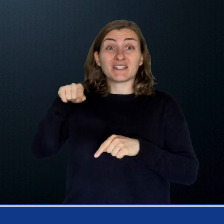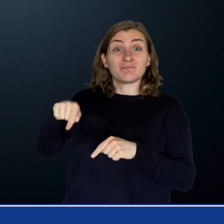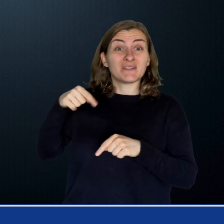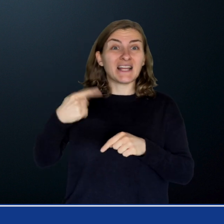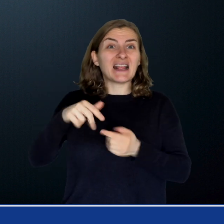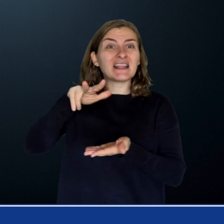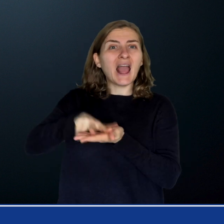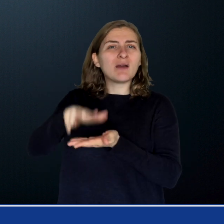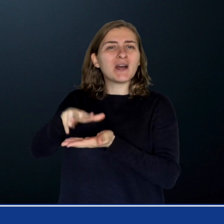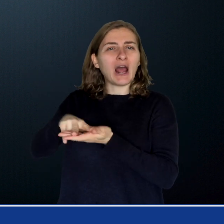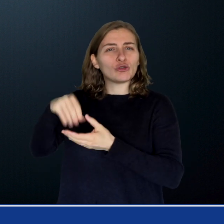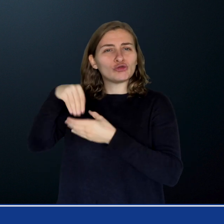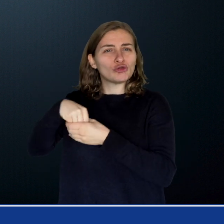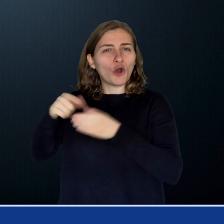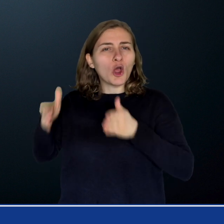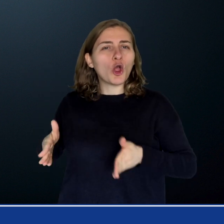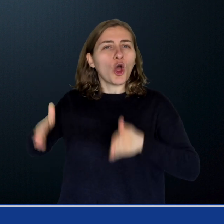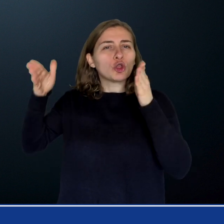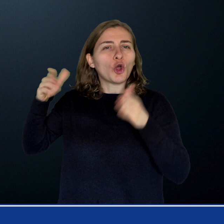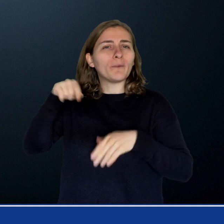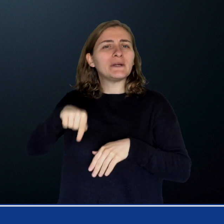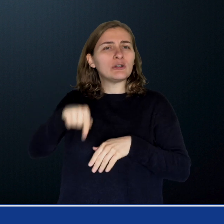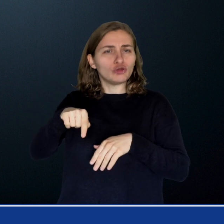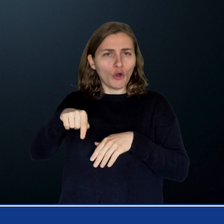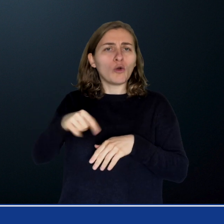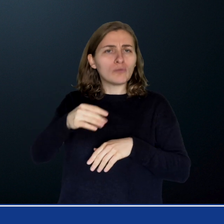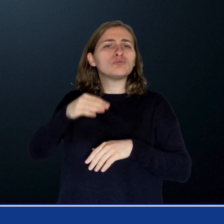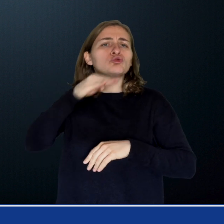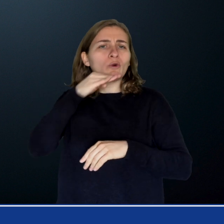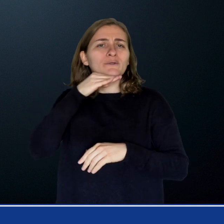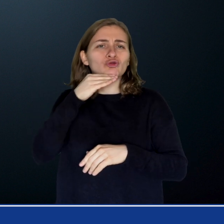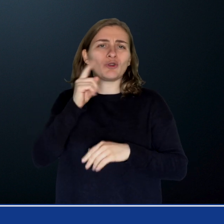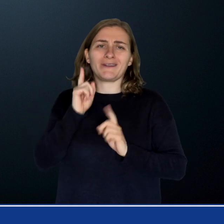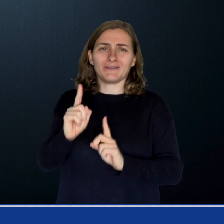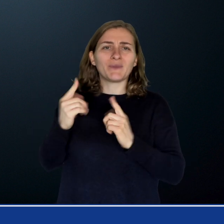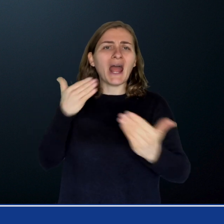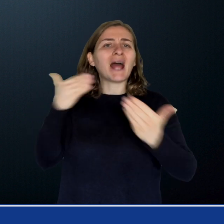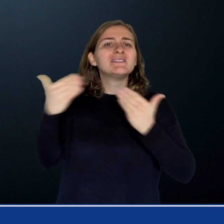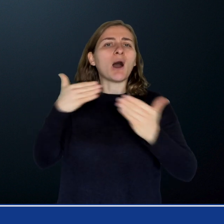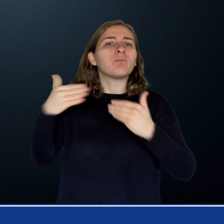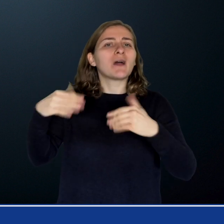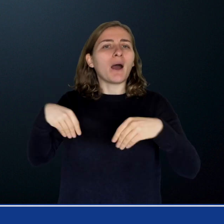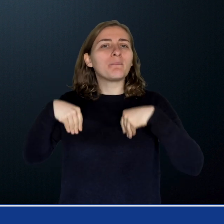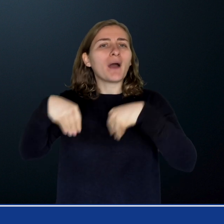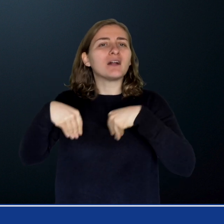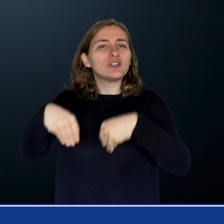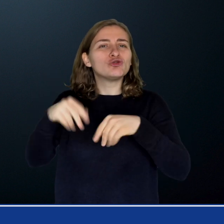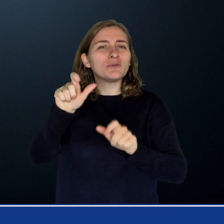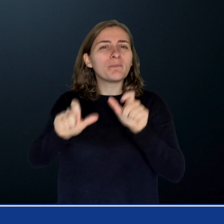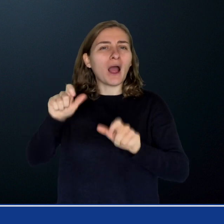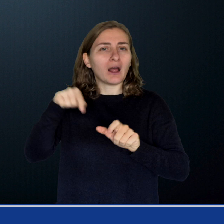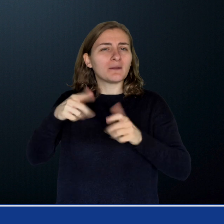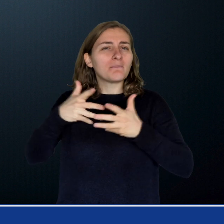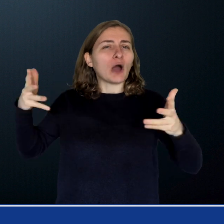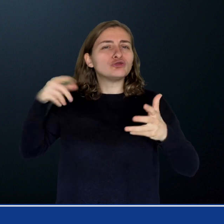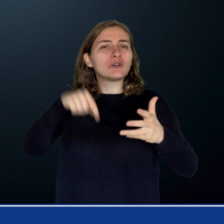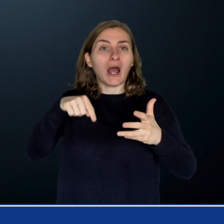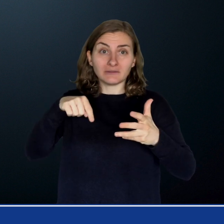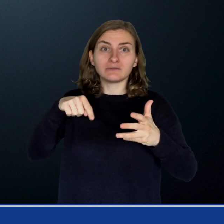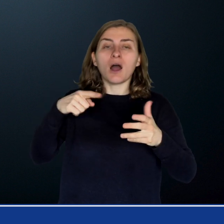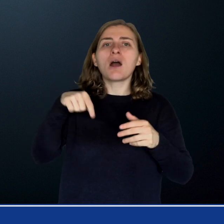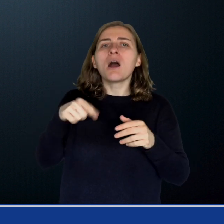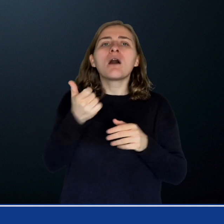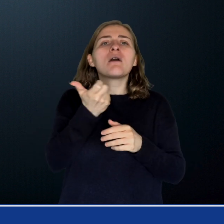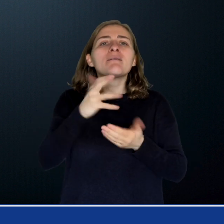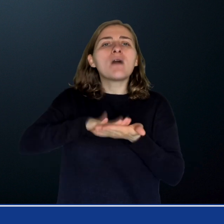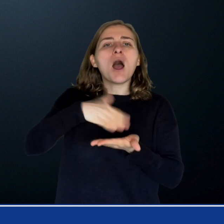Per le deliberazioni del condominio è sufficiente che la maggioranza dei partecipanti all’assemblea